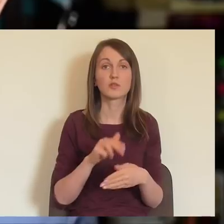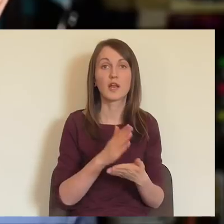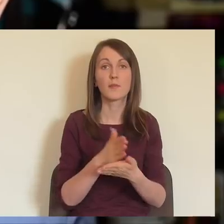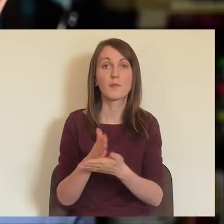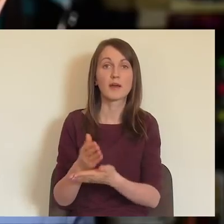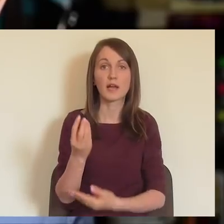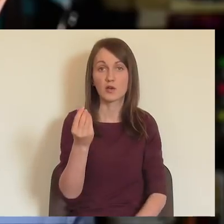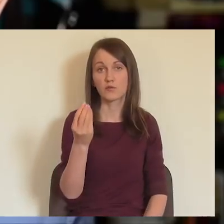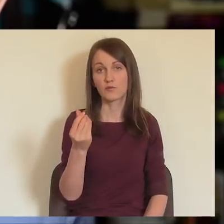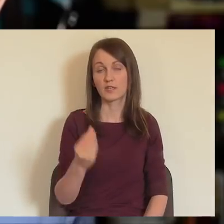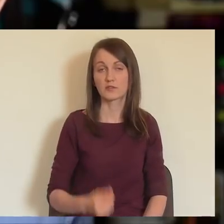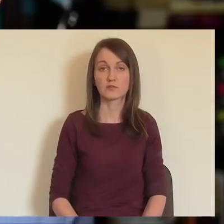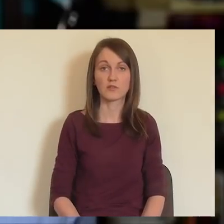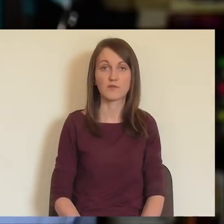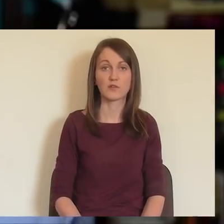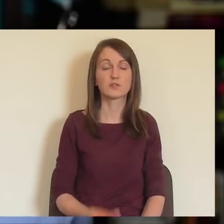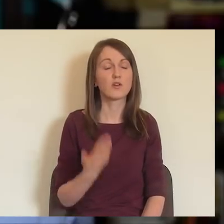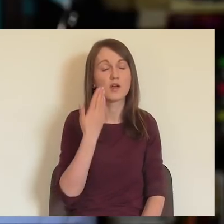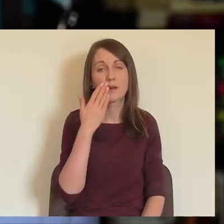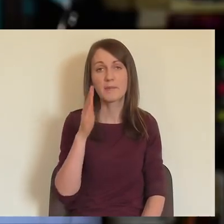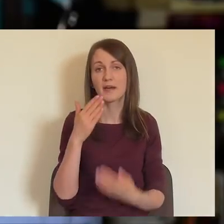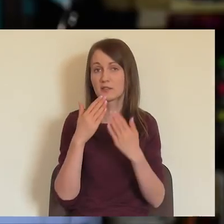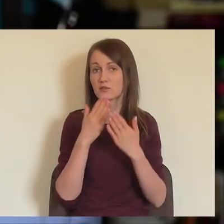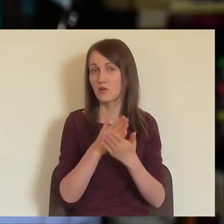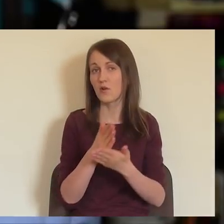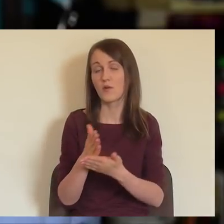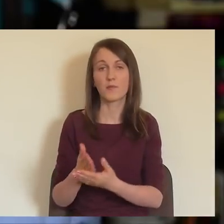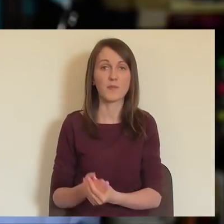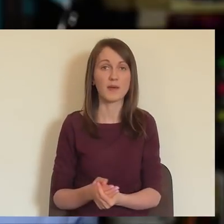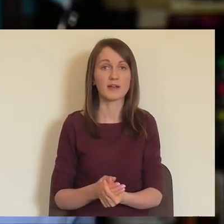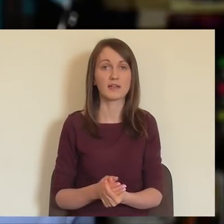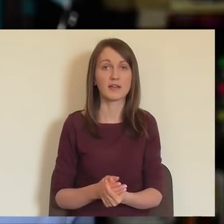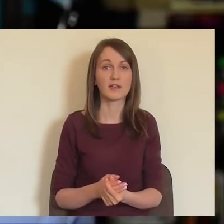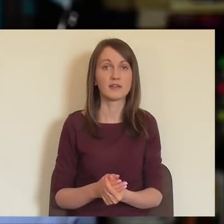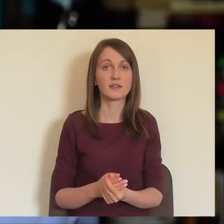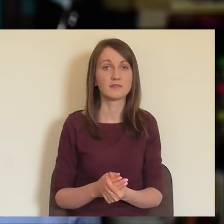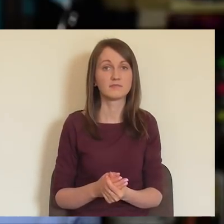Bardzo nam ułatwia Wasze wsparcie, więc bardzo Wam dziękujemy za wszystko.